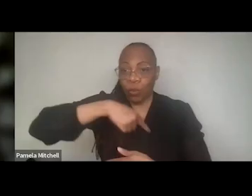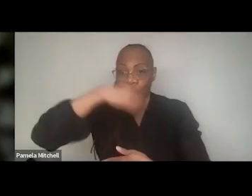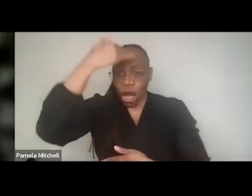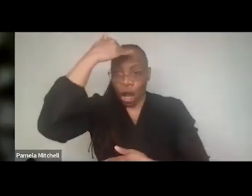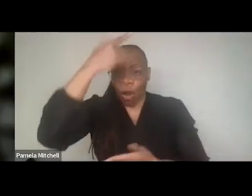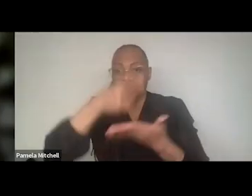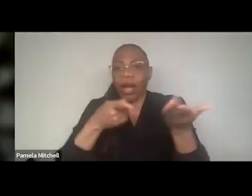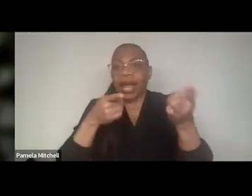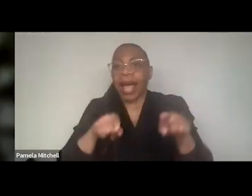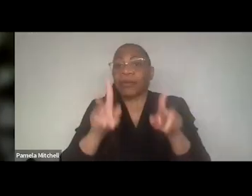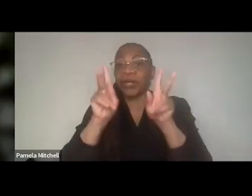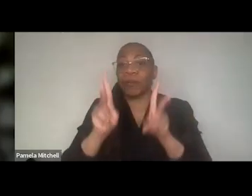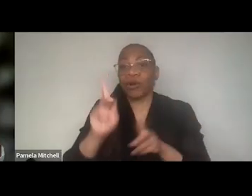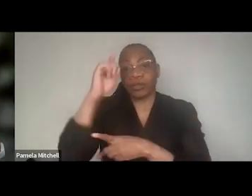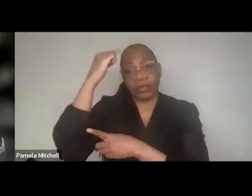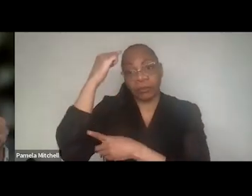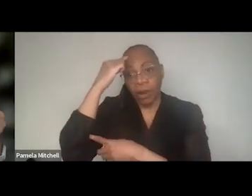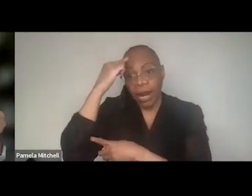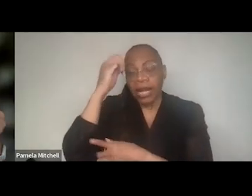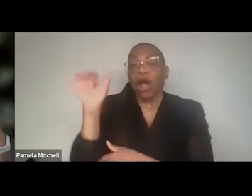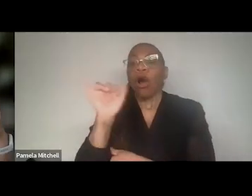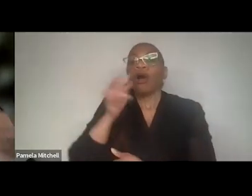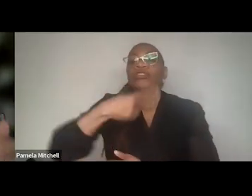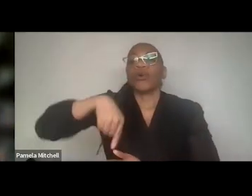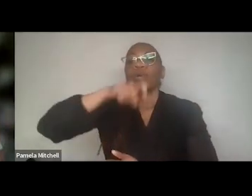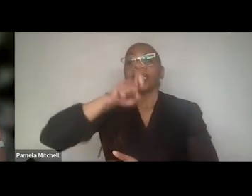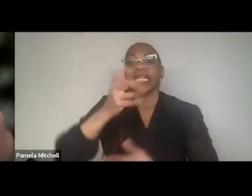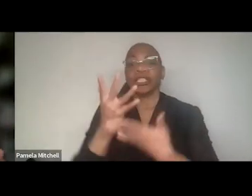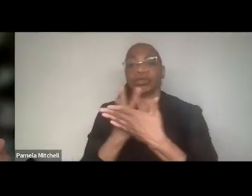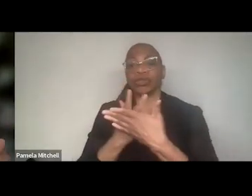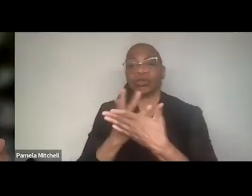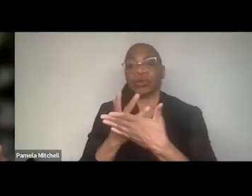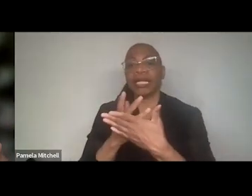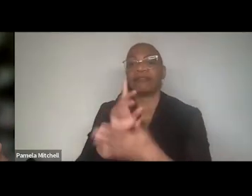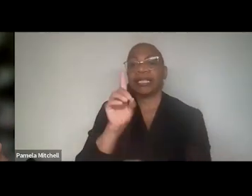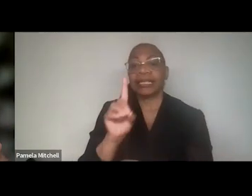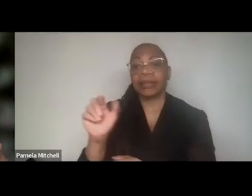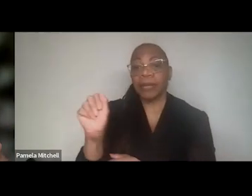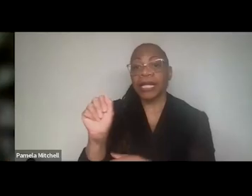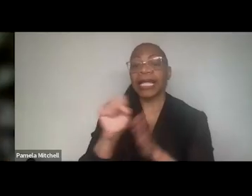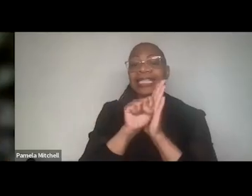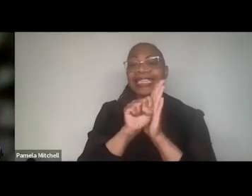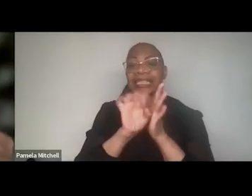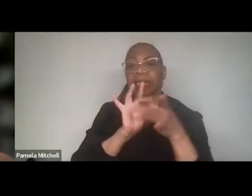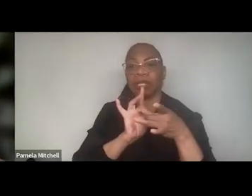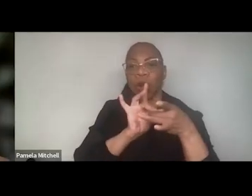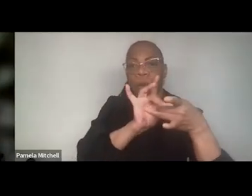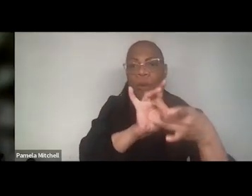Sin embargo, también necesitamos evaluar el deterioro o los síntomas que acompañan a eso. La respuesta y experiencia